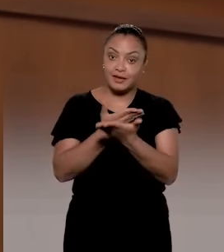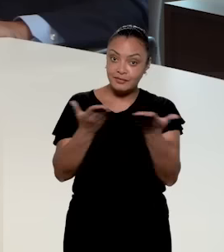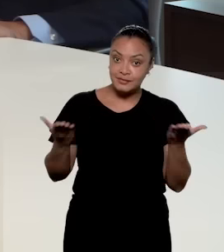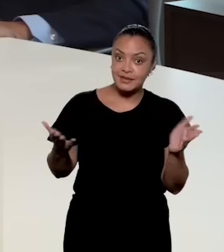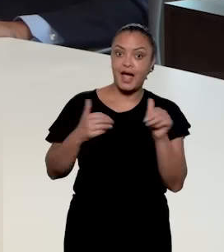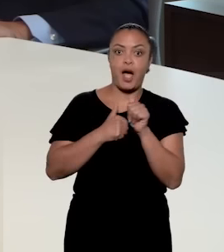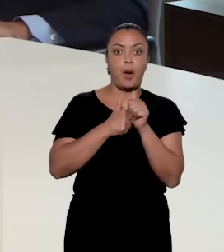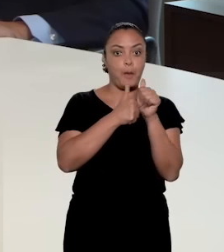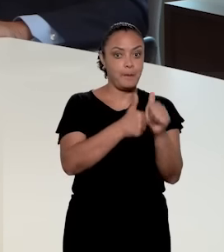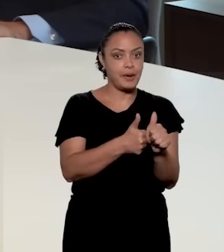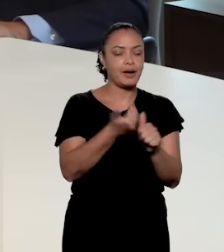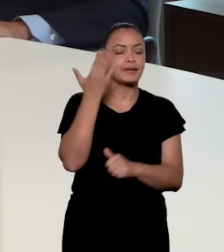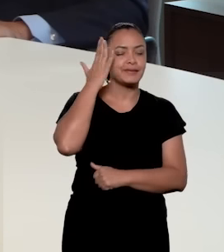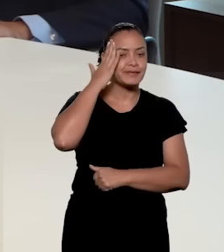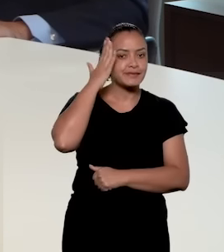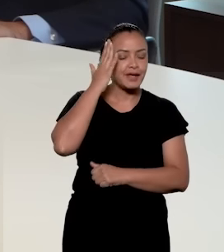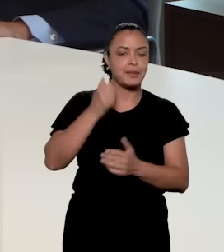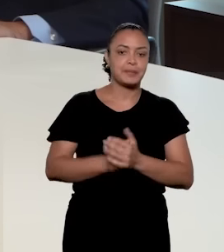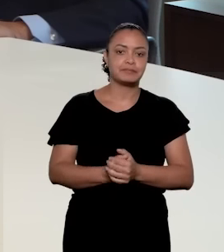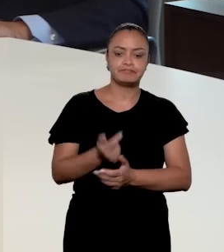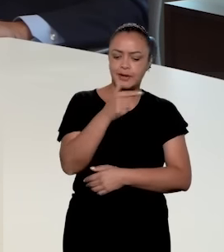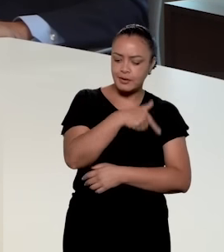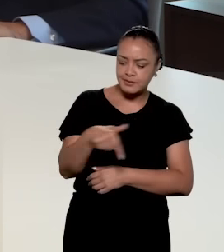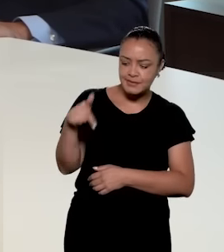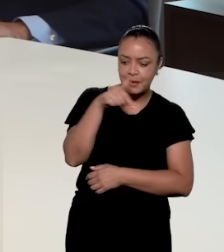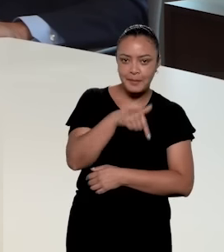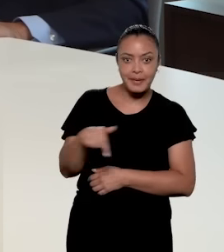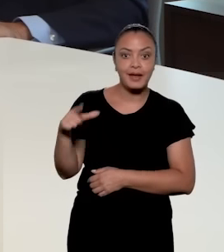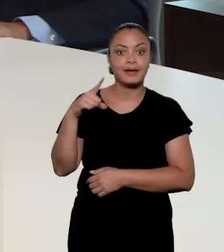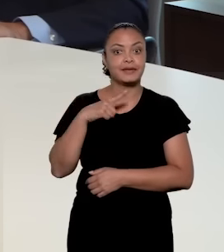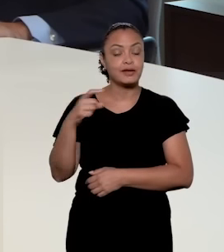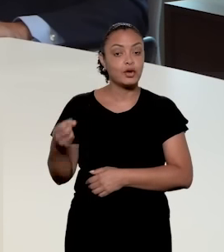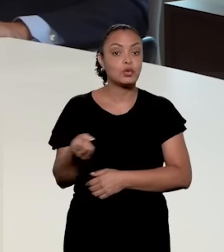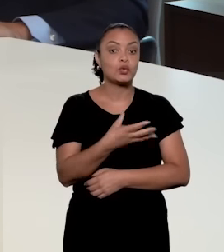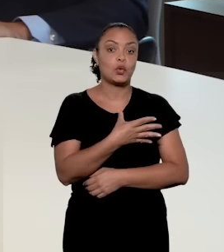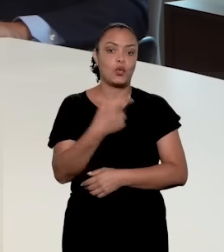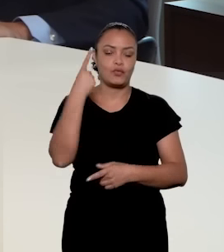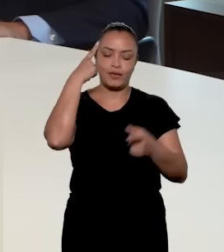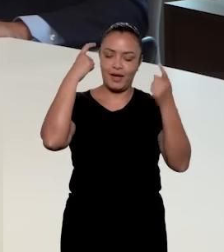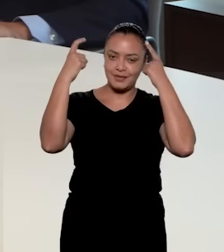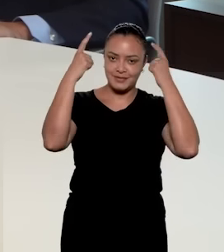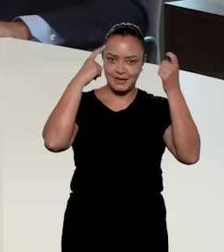E vocês que nos acompanham já sabem que toda semana tem um episódio novo do seu Insights.